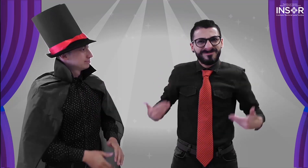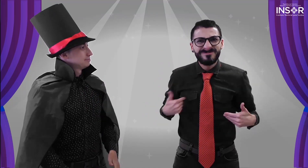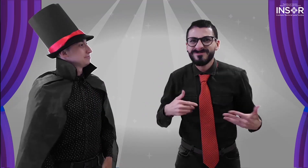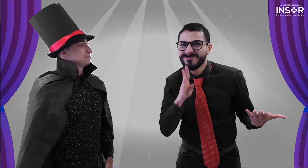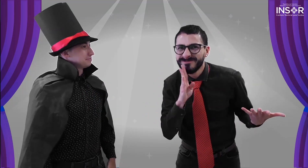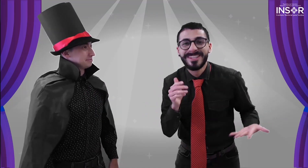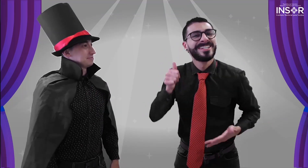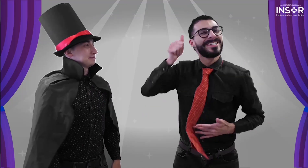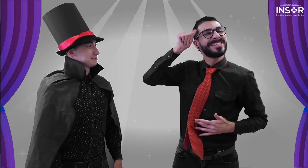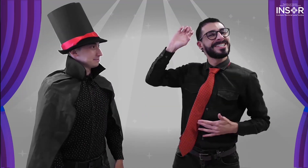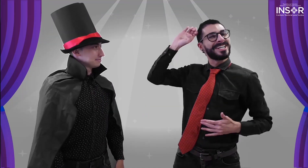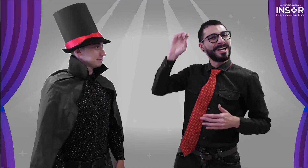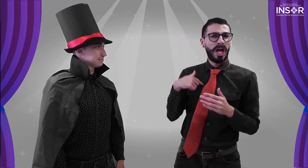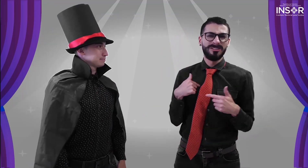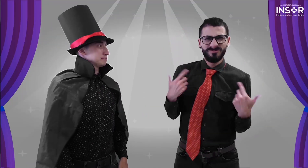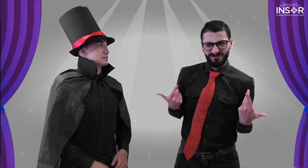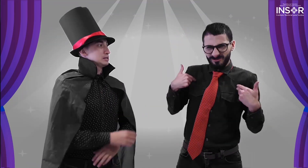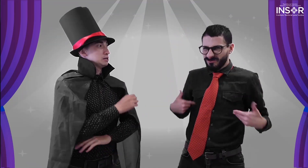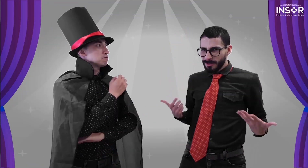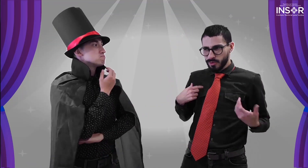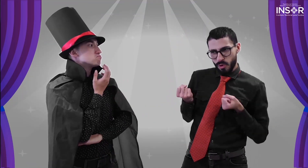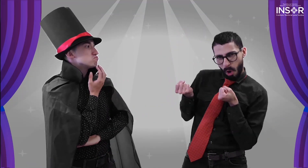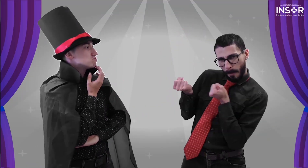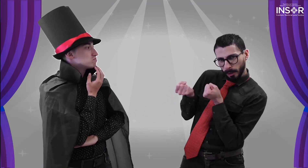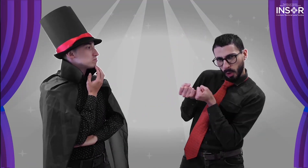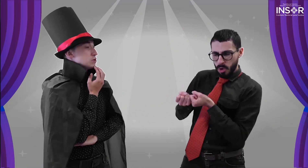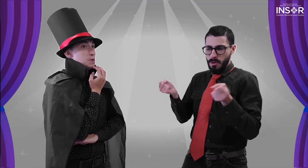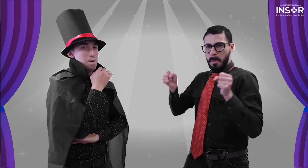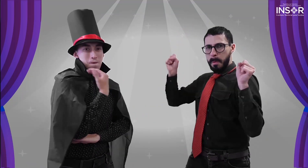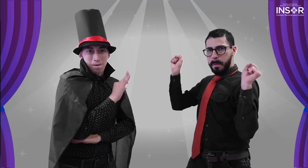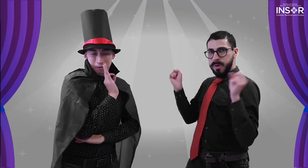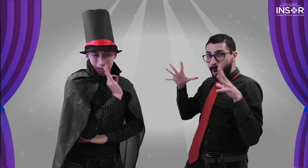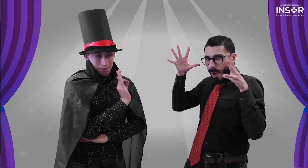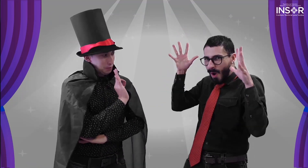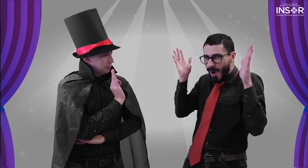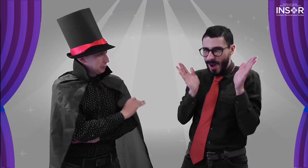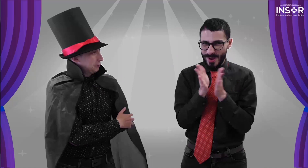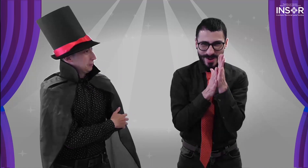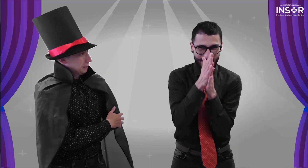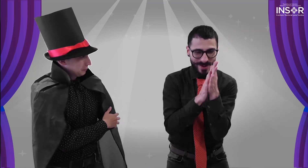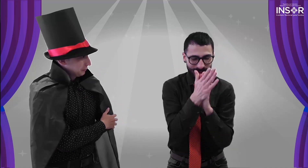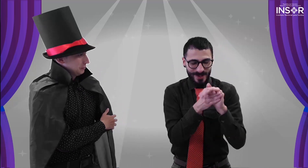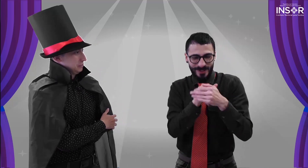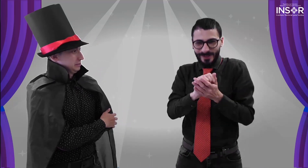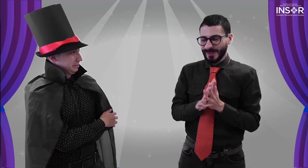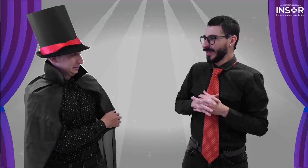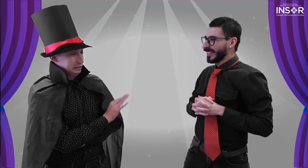Soy Eliécer, el asistente del mago Camilo. Estoy ansioso de ver qué nos traes hoy.